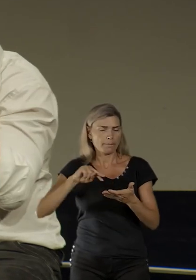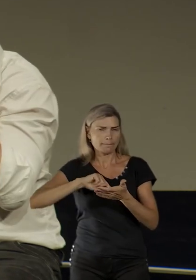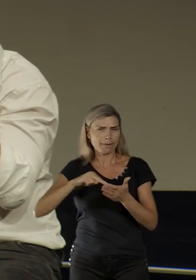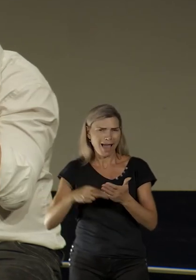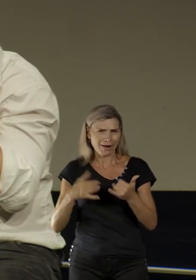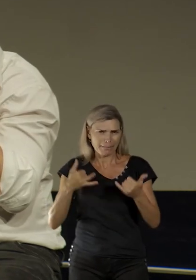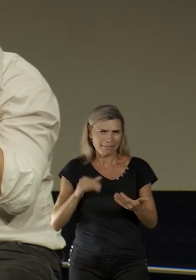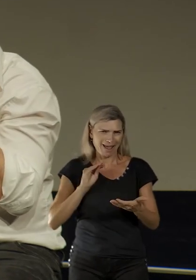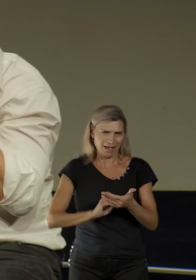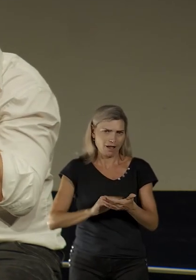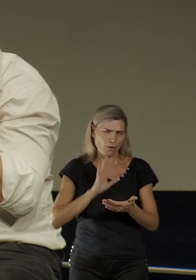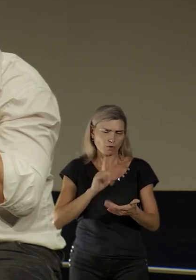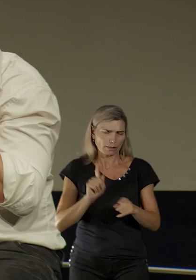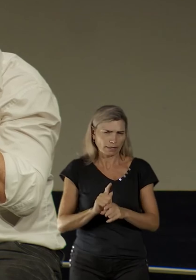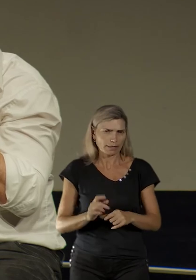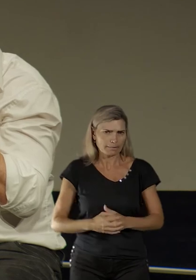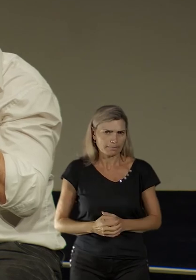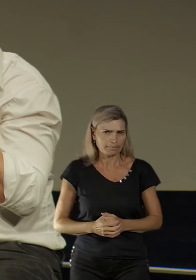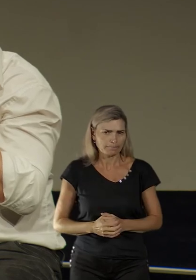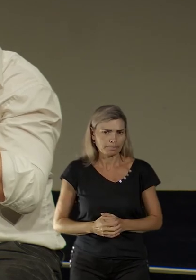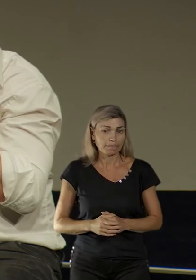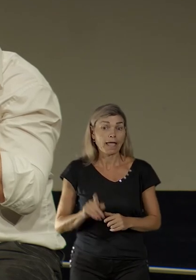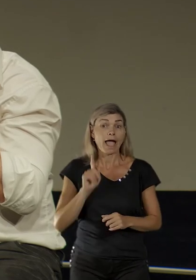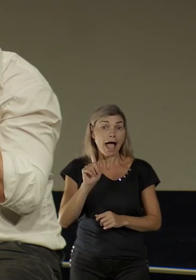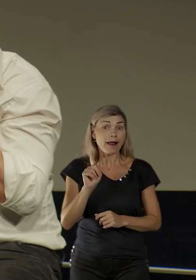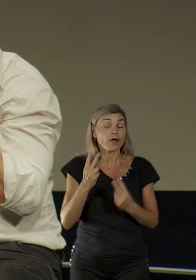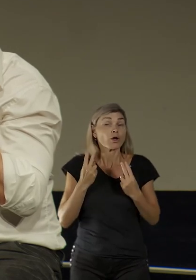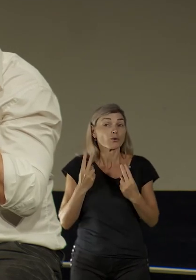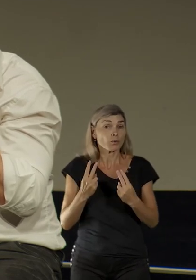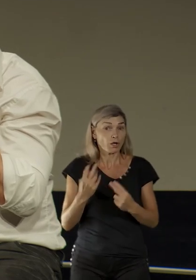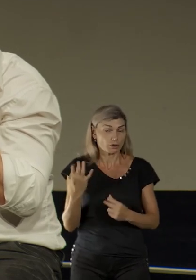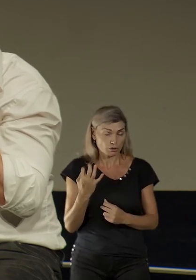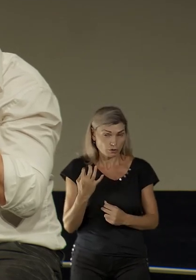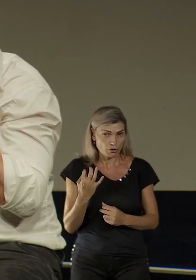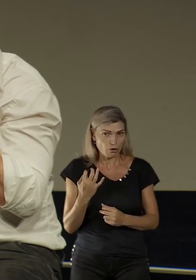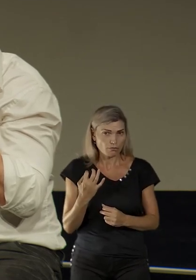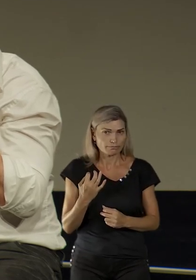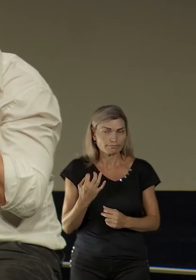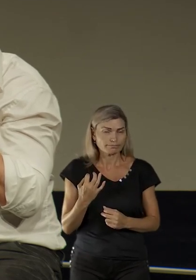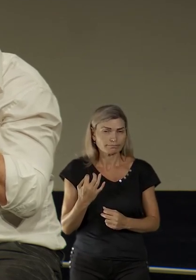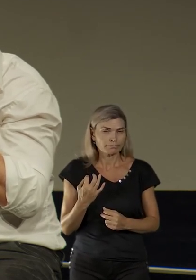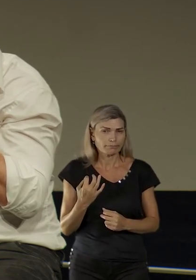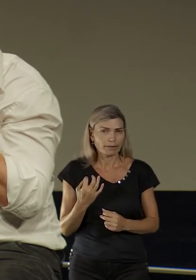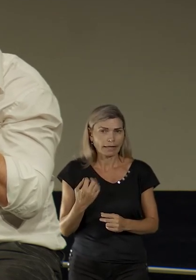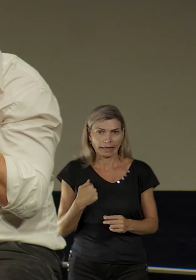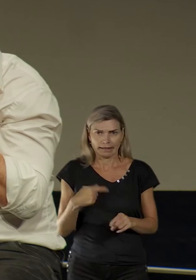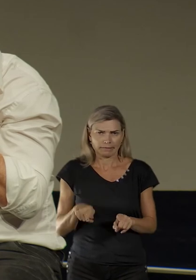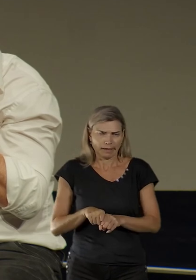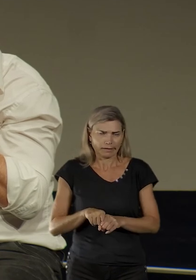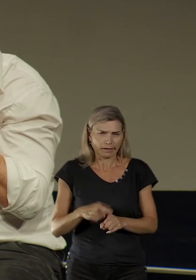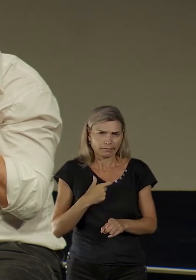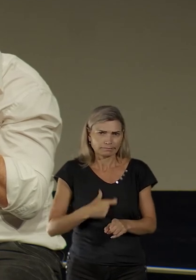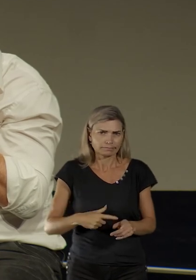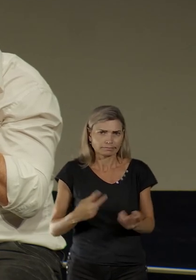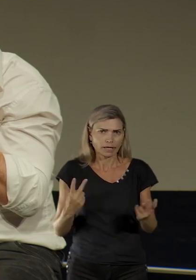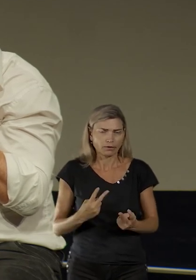Co možná ale chci říct, a to je důležitý, proč si myslím, že ani já nejsem nějaký bezhlavý